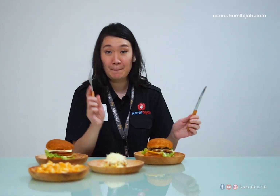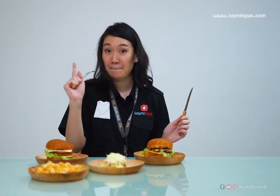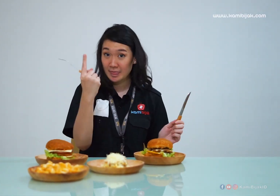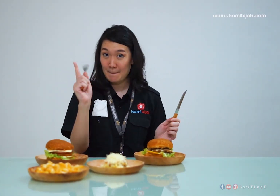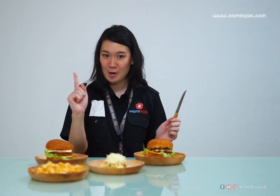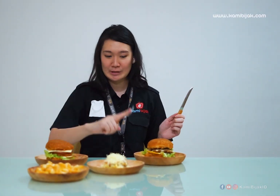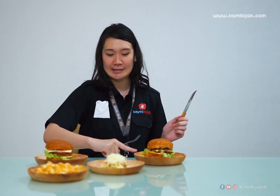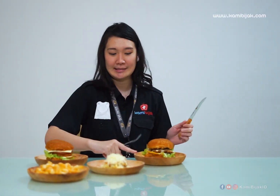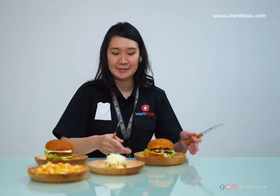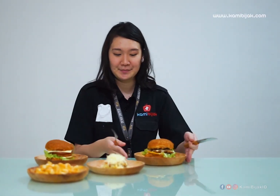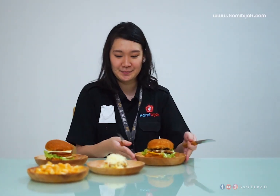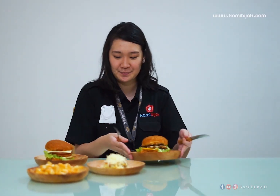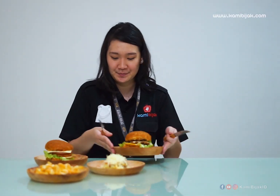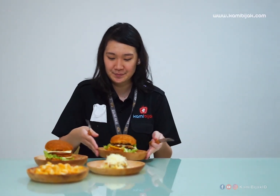Pertama yang ini dulu.